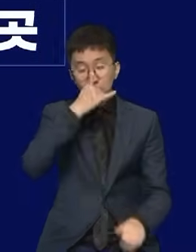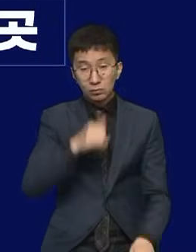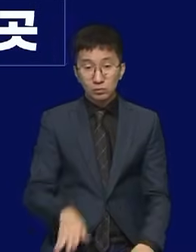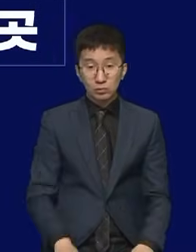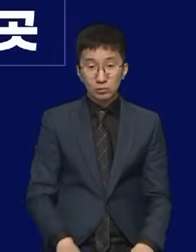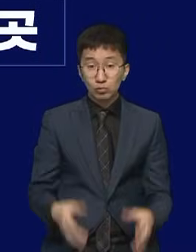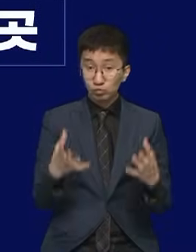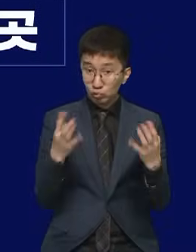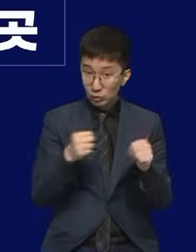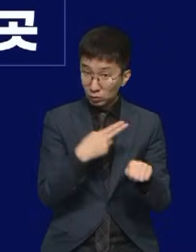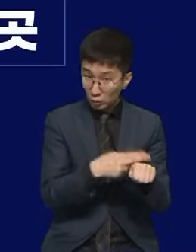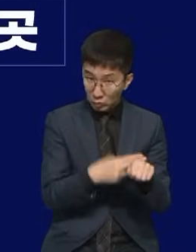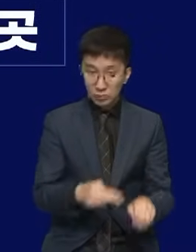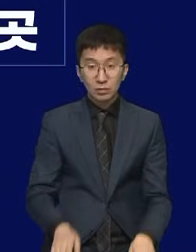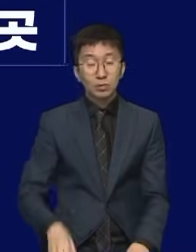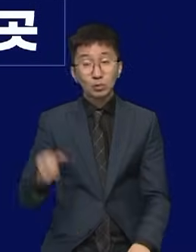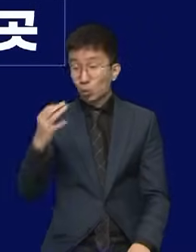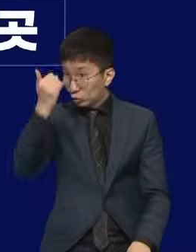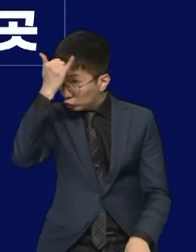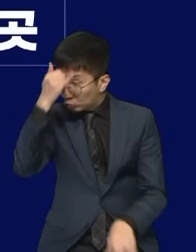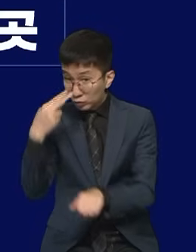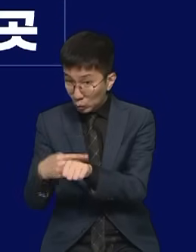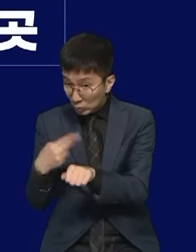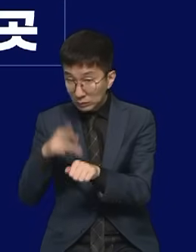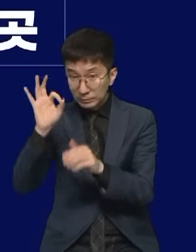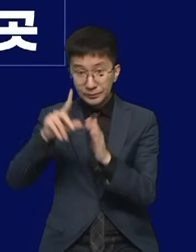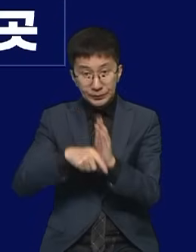교사 D 씨와 중학교 윤리 교사 E 씨는